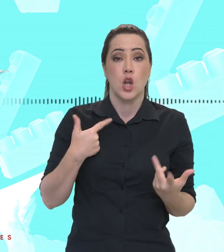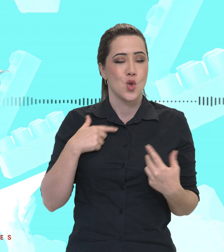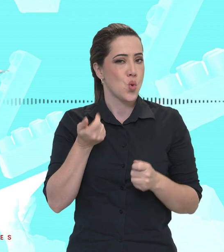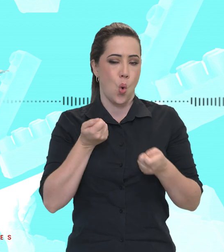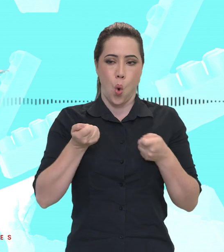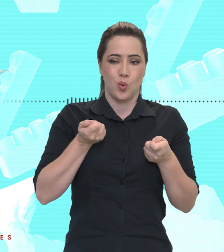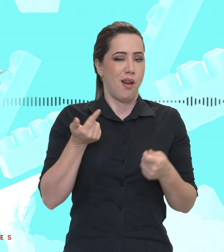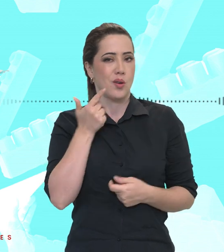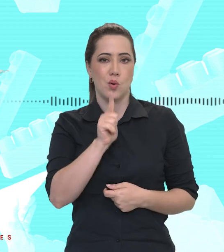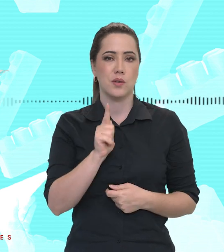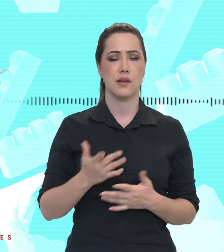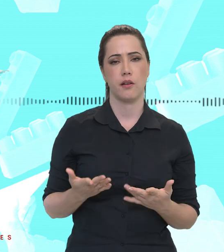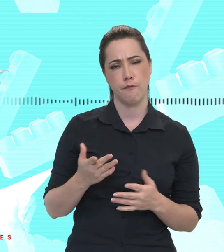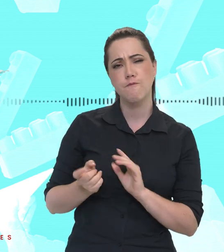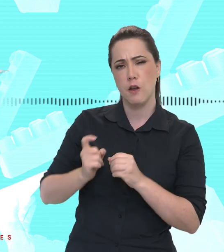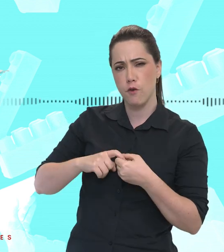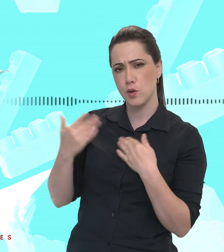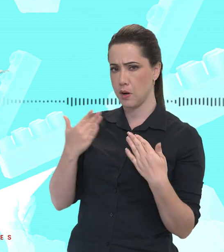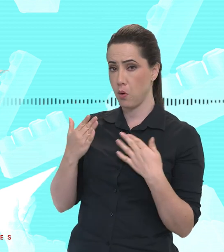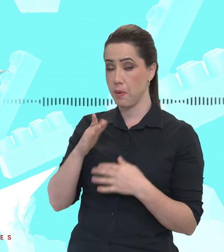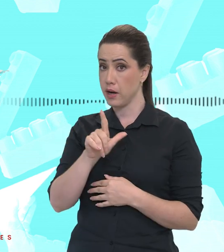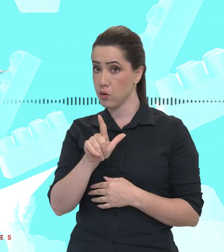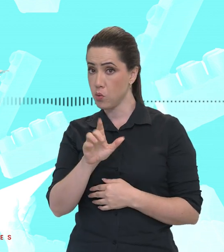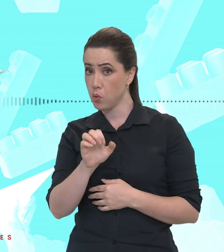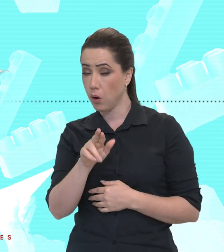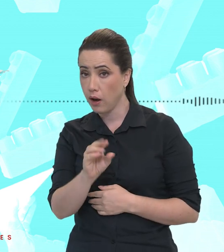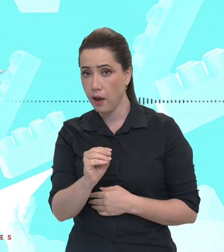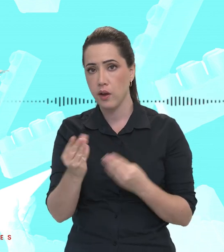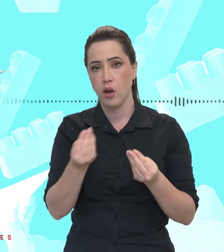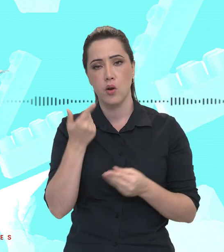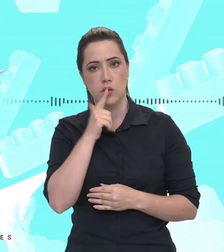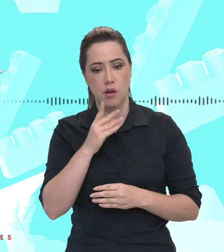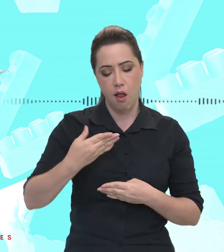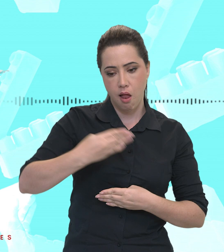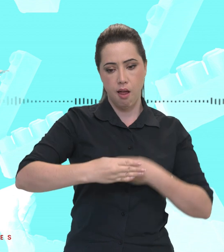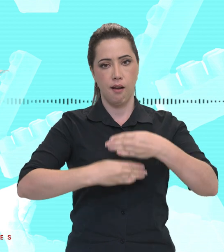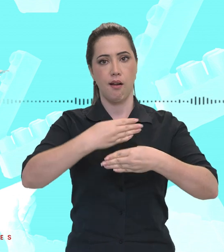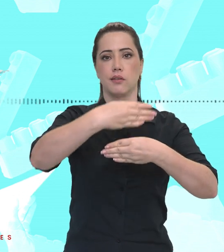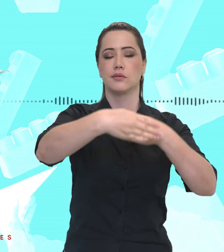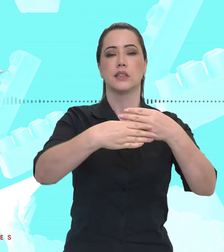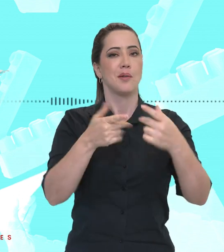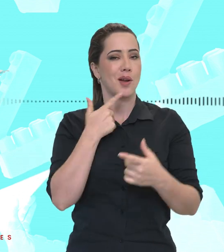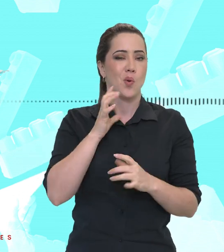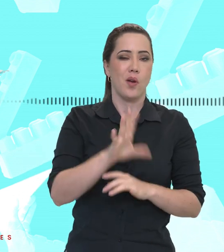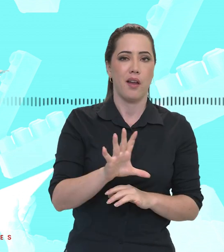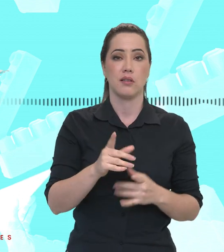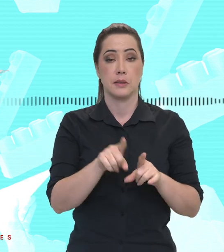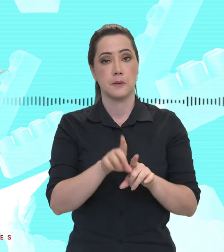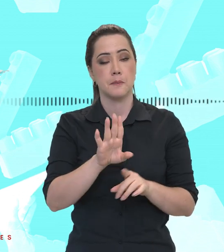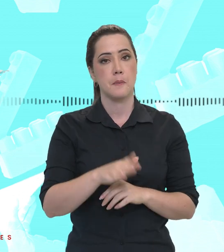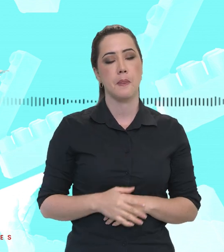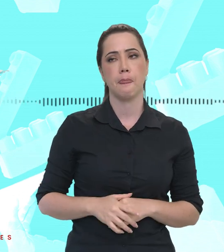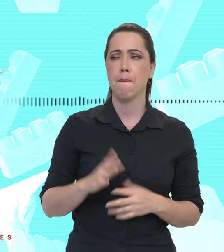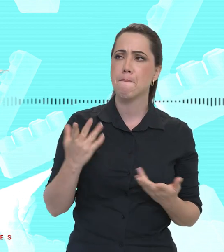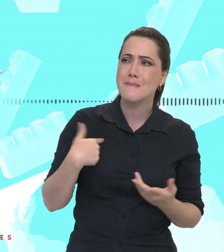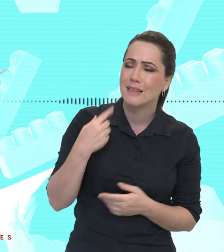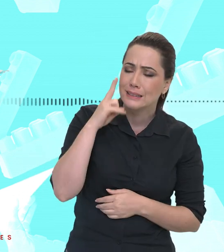[Fábio Cizotti] A síndrome de Tourette minha vem desde quando eu tinha oito anos, foi a